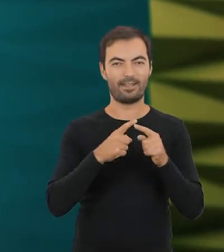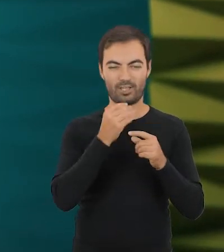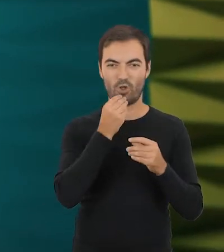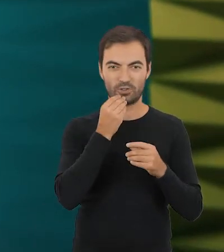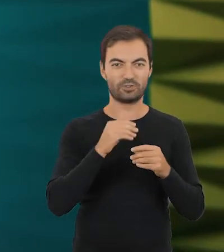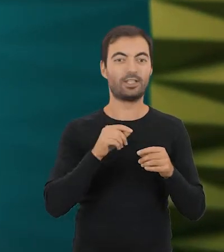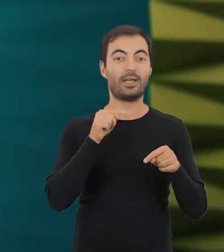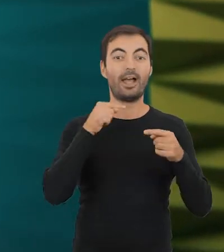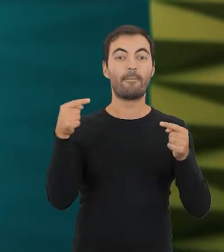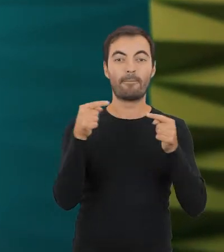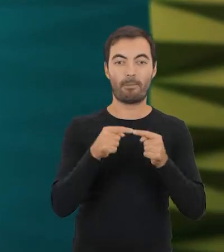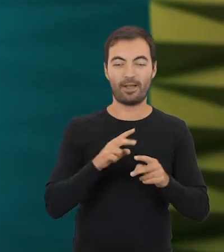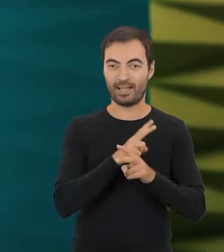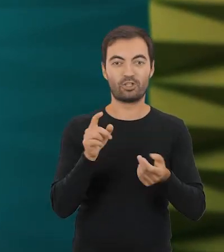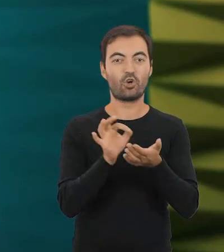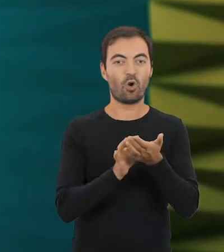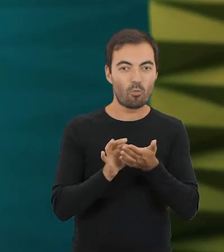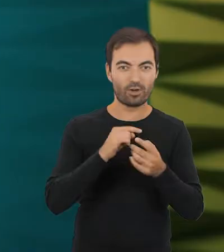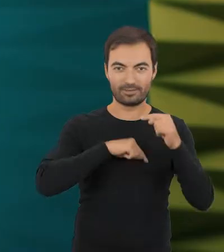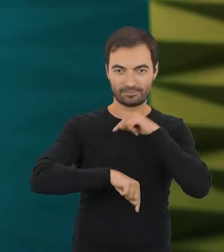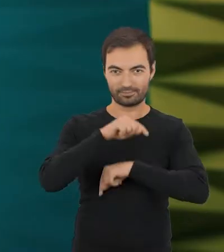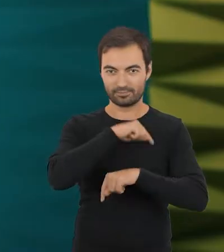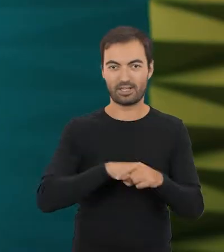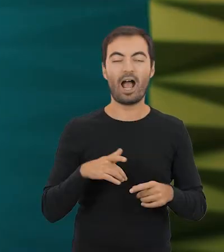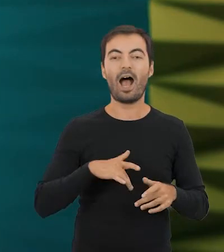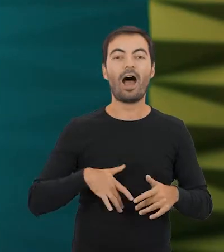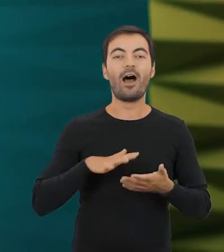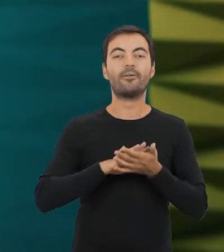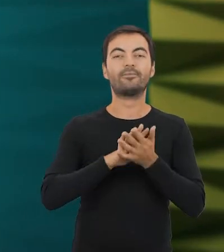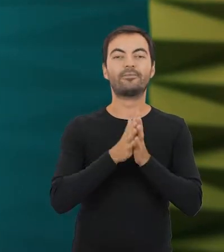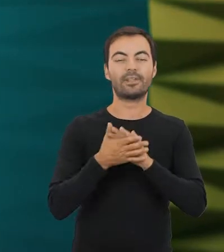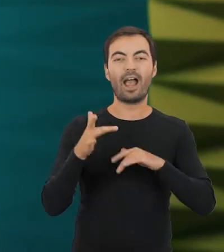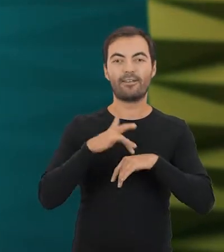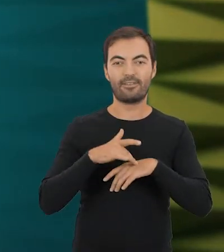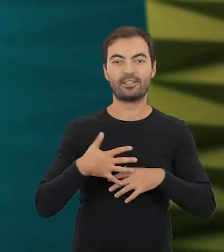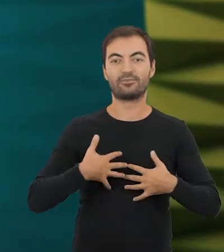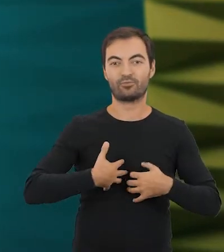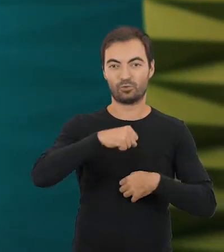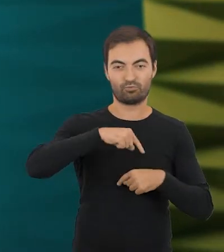a produkty przemiany materii mogły zostać odebrane serce musi krew pompować w konkretnym kierunku